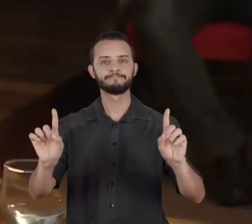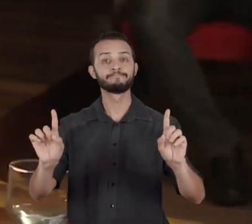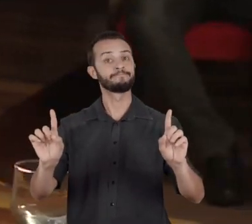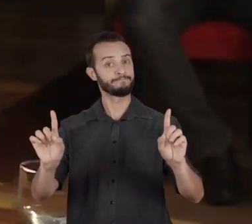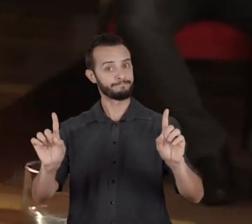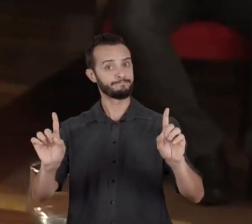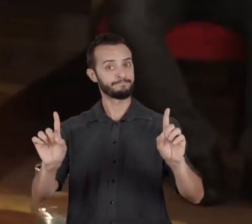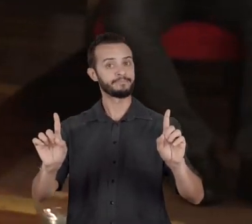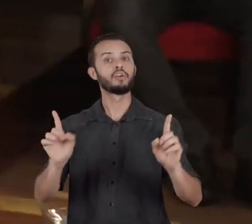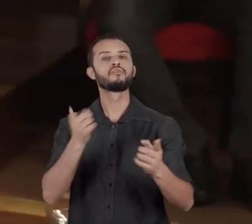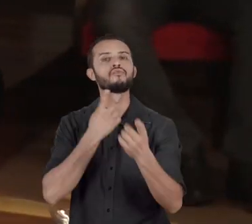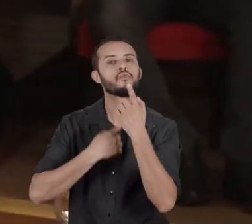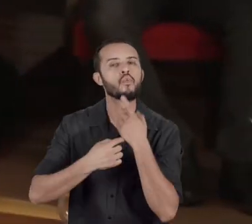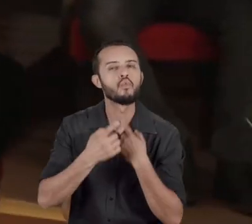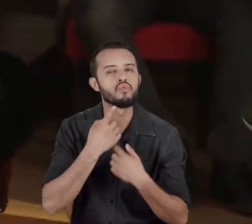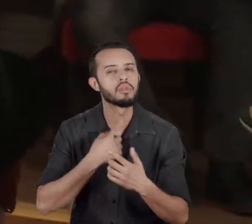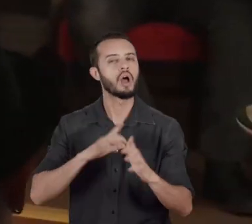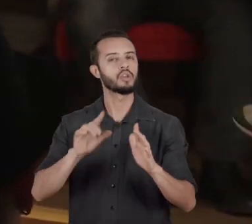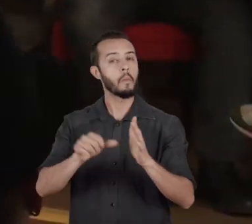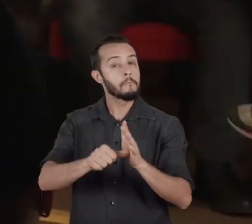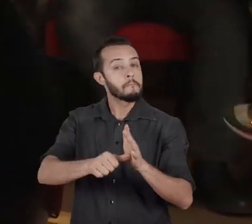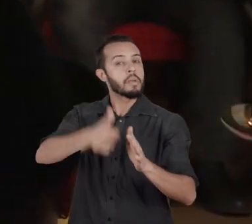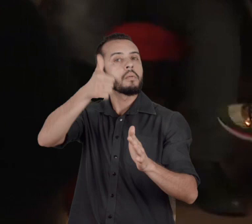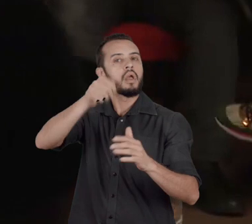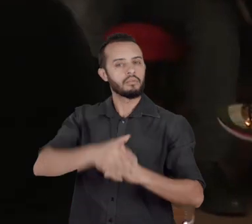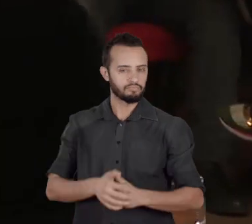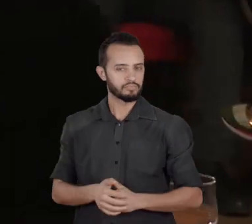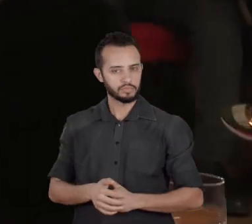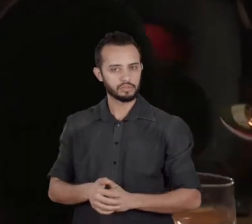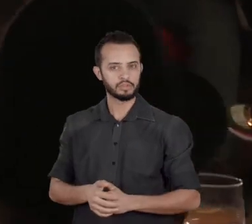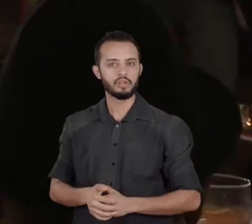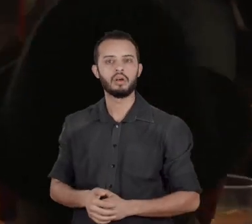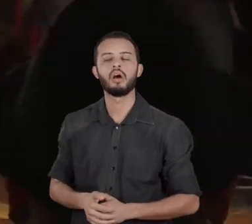Por isso eles têm um desejo que, primeiro, ele desconhece limite